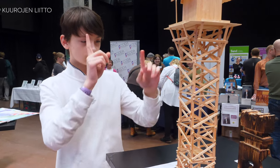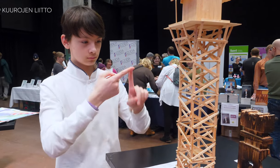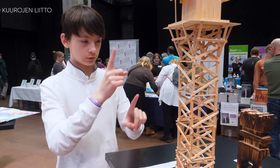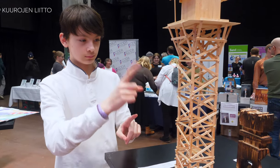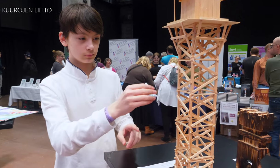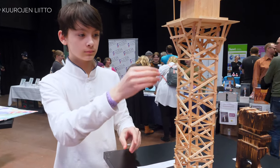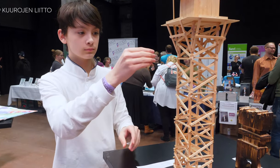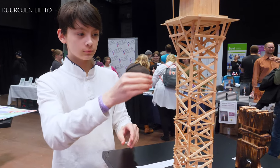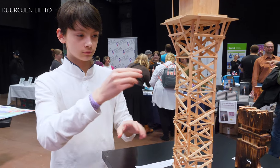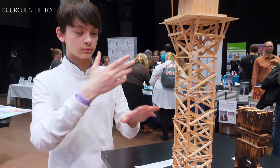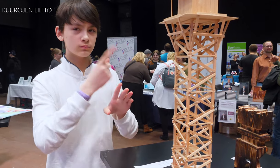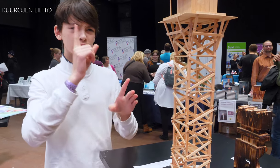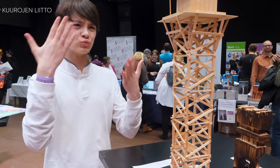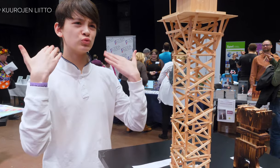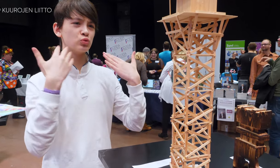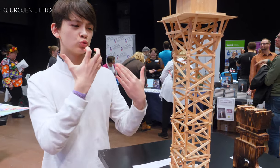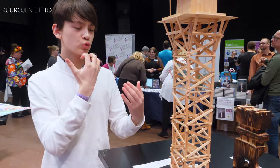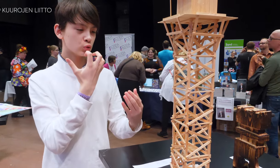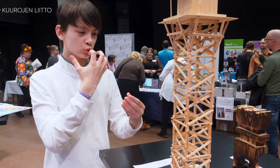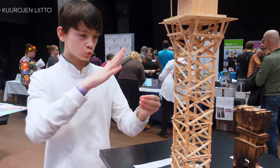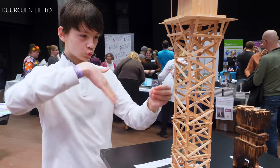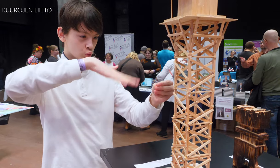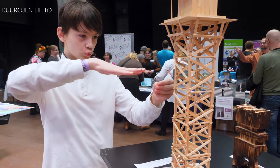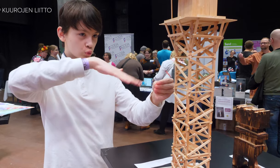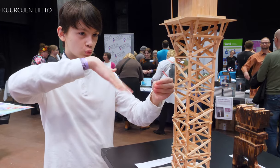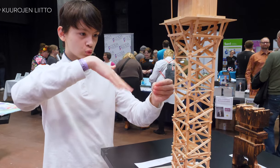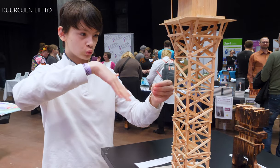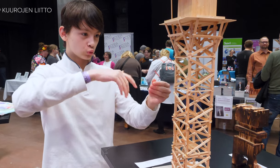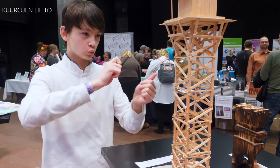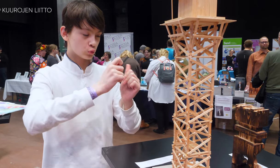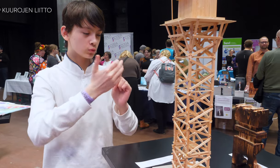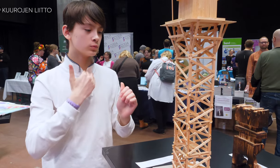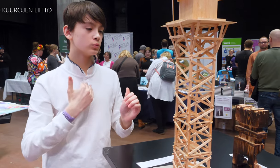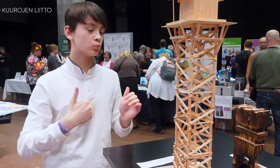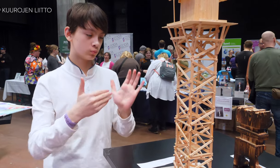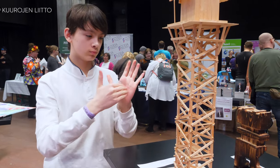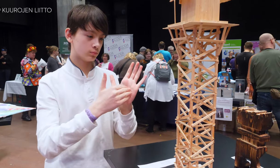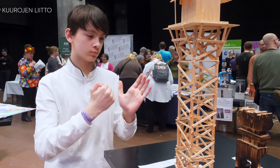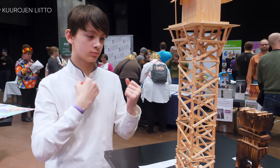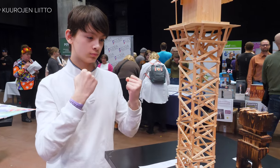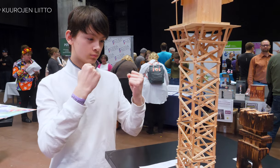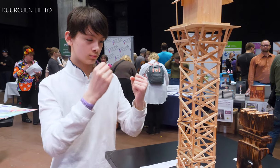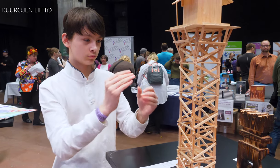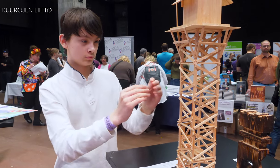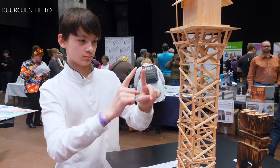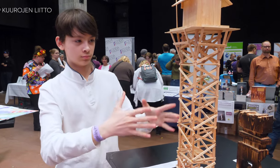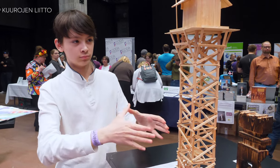Piti odottaa, että se kuivuu tarpeeksi ja kestää.